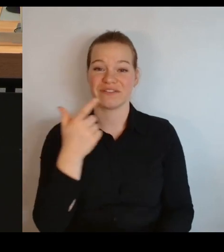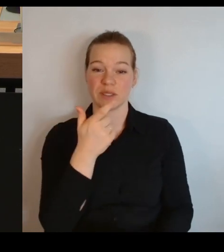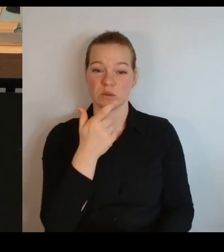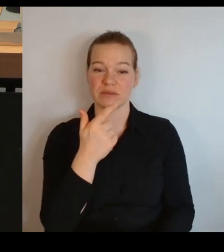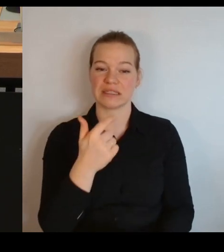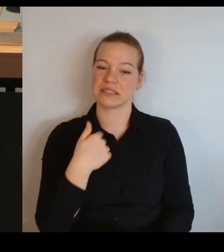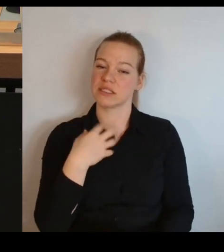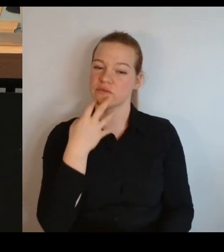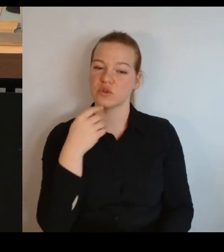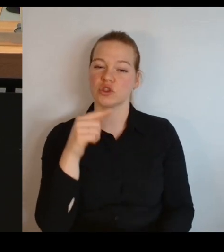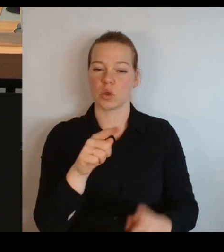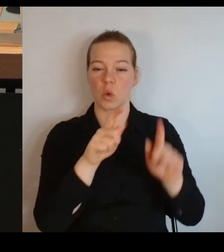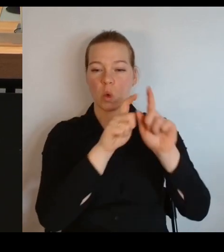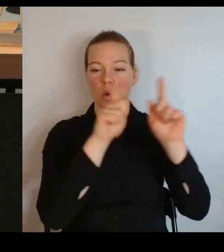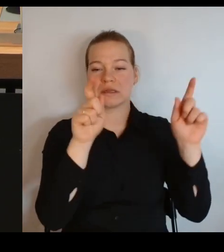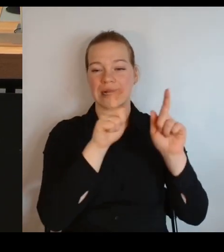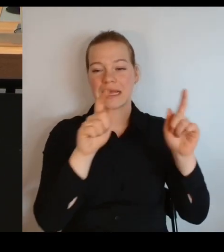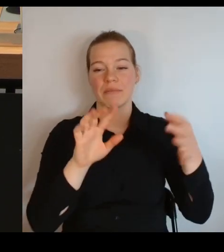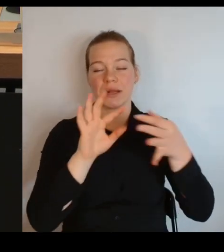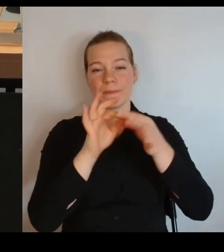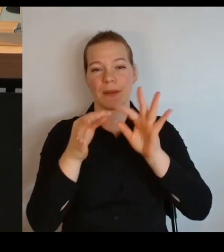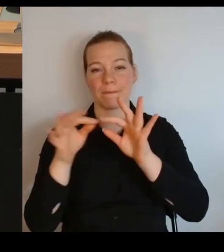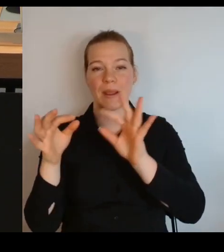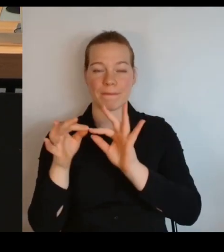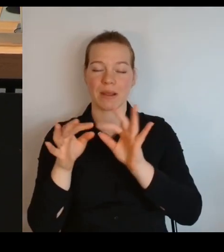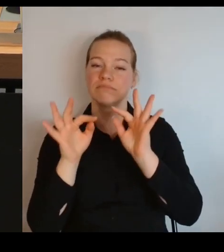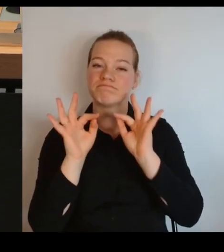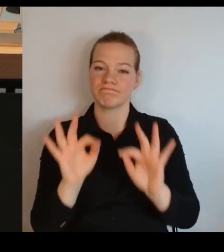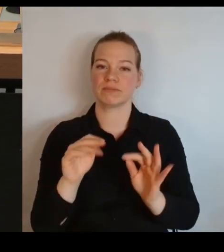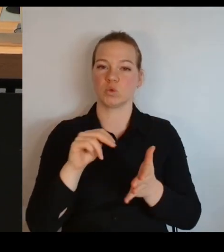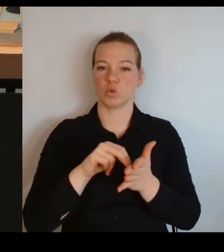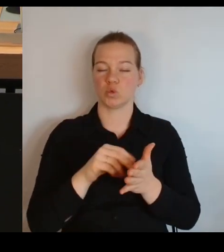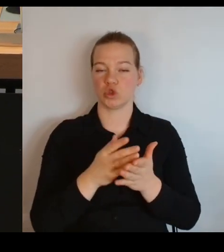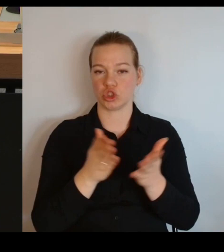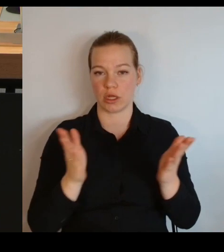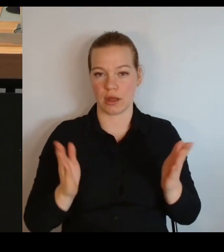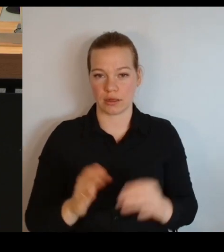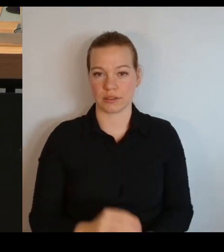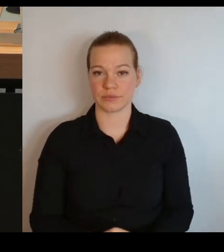Die Berliner Bäume, Parks und Grünflächen sind Berlins DNA sind von